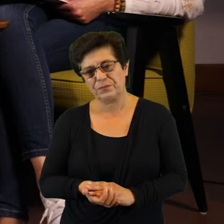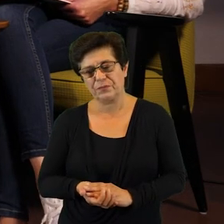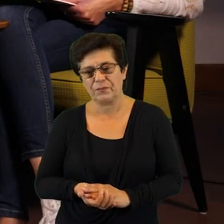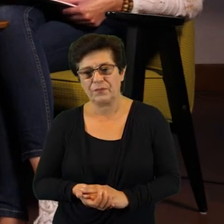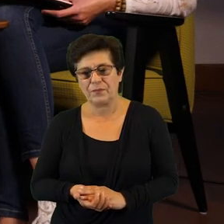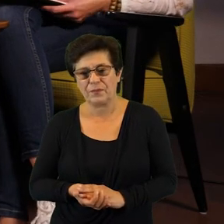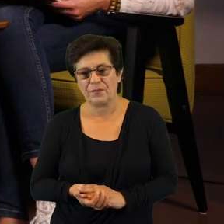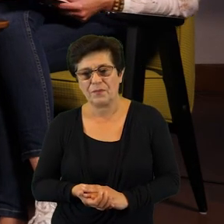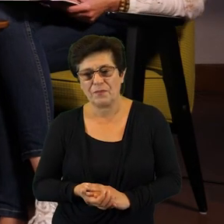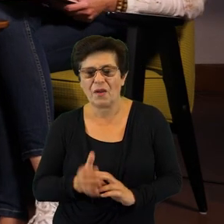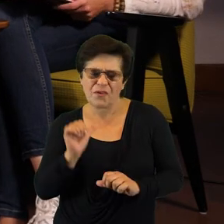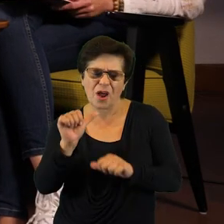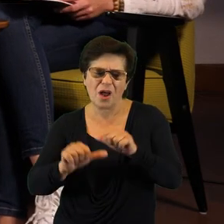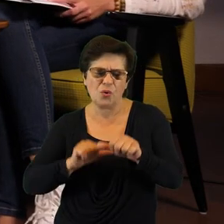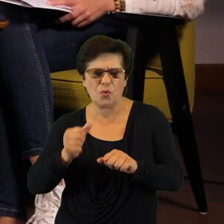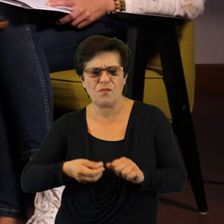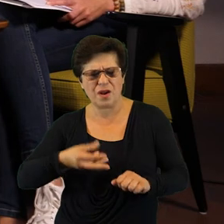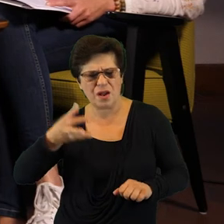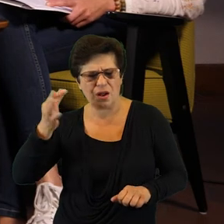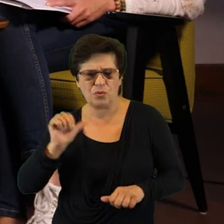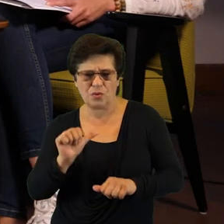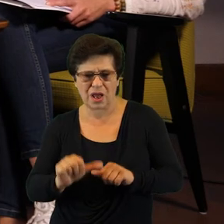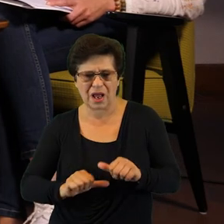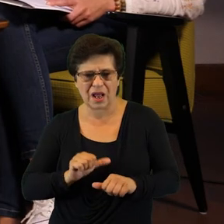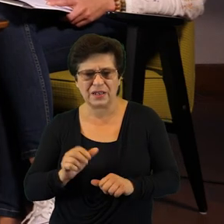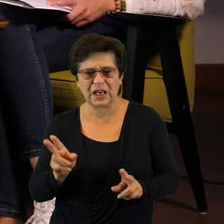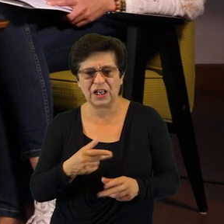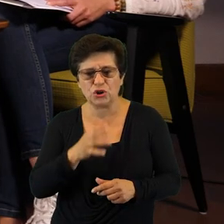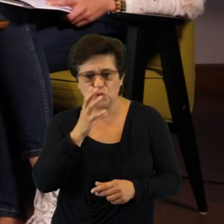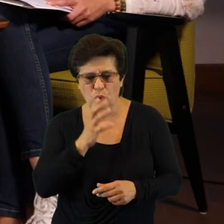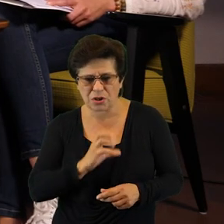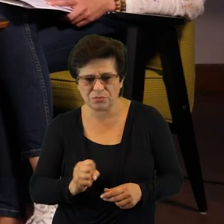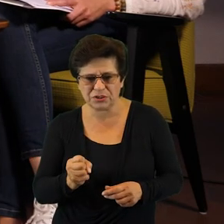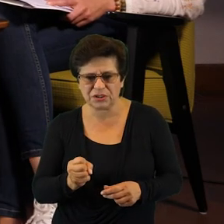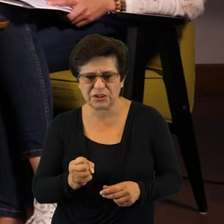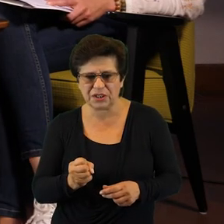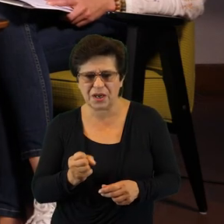Po wielu latach, kiedy Słonimski stanie się autorytetem